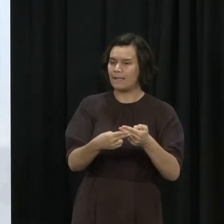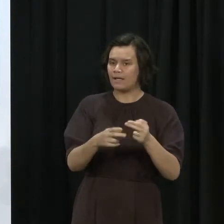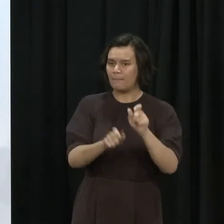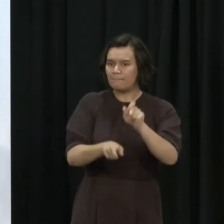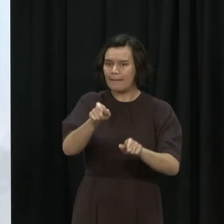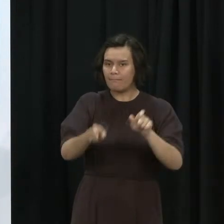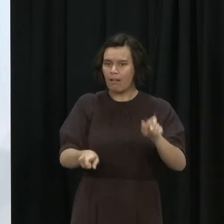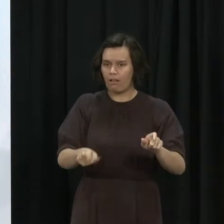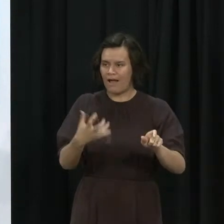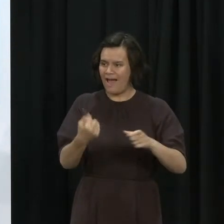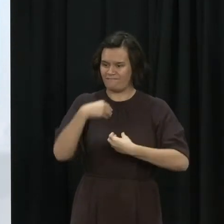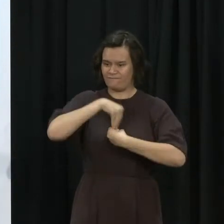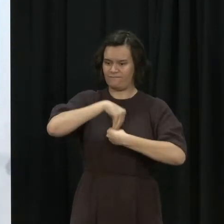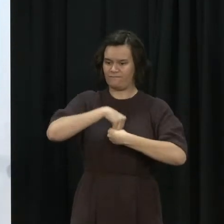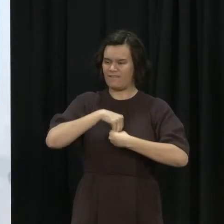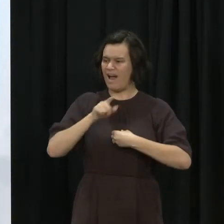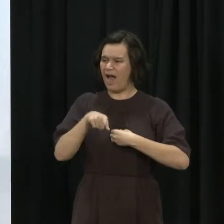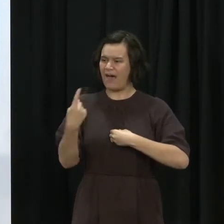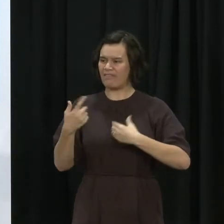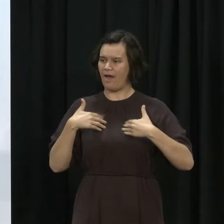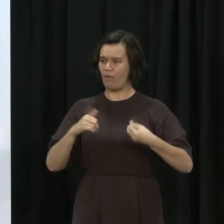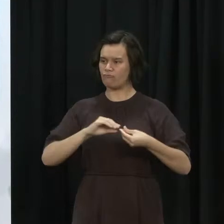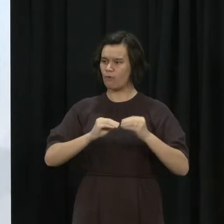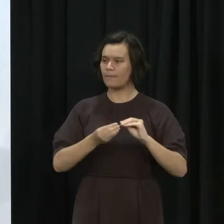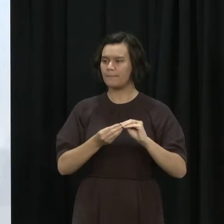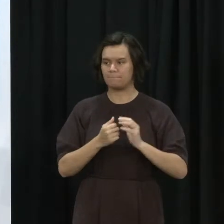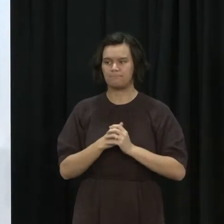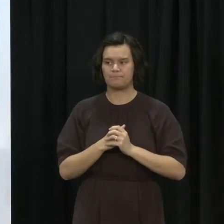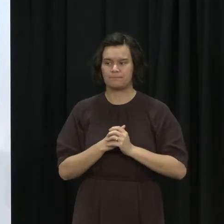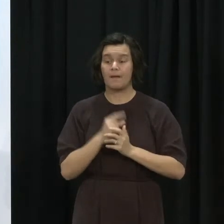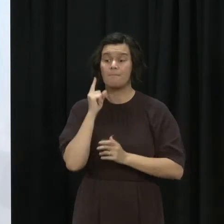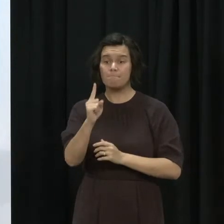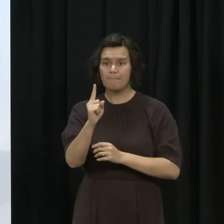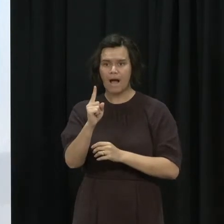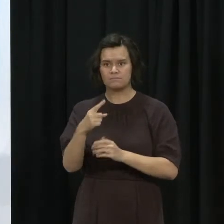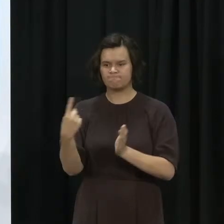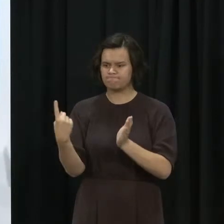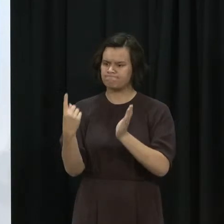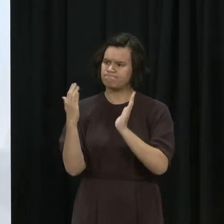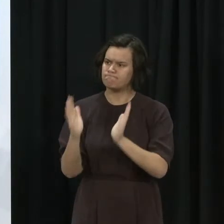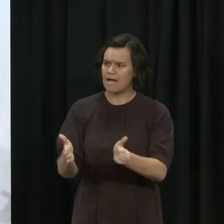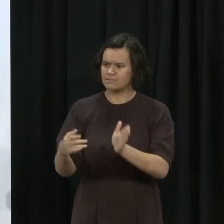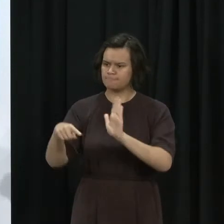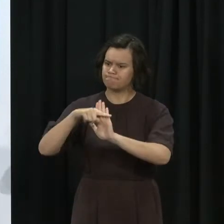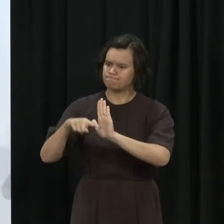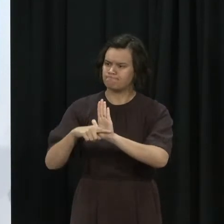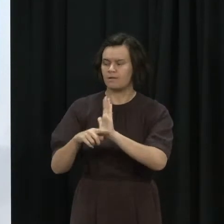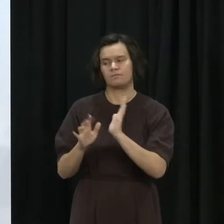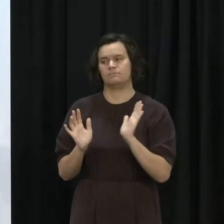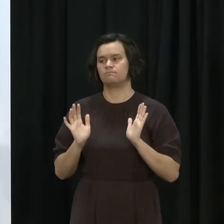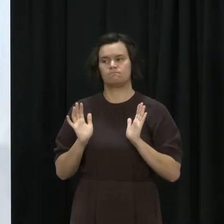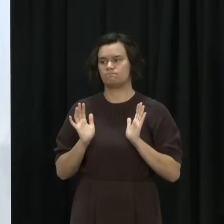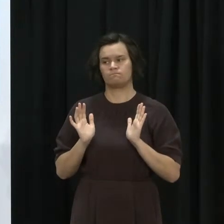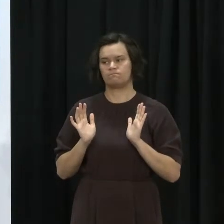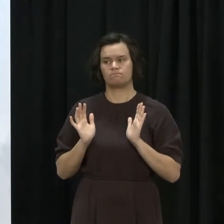raatau tamariki, ka tiakina te whanau, ka tiakina ratou he whakaraerae ake i roto i to ratau whanau tae atu ki nga matua hei tauira katoa te hunga kei raro pea nga ahuatanga